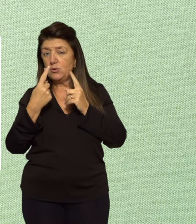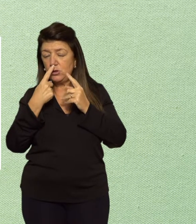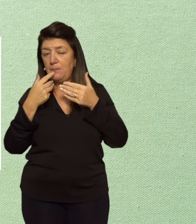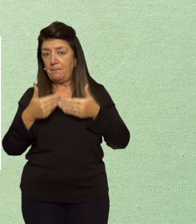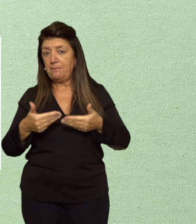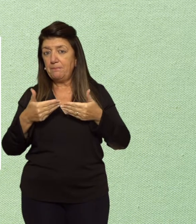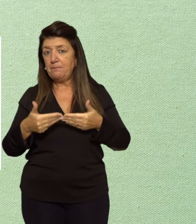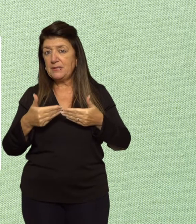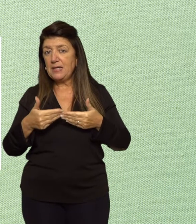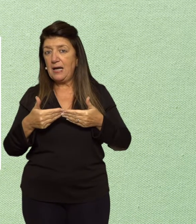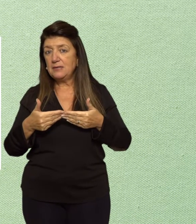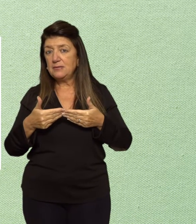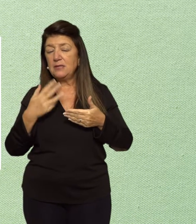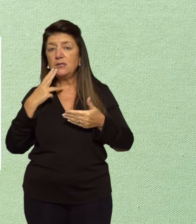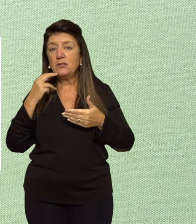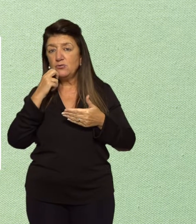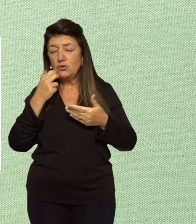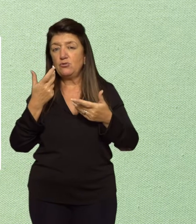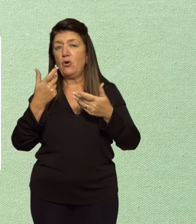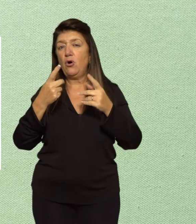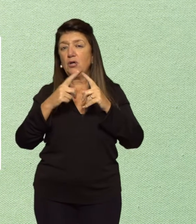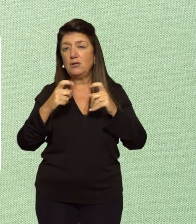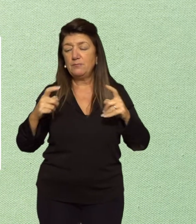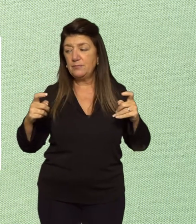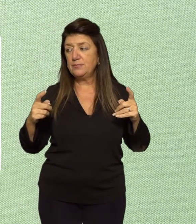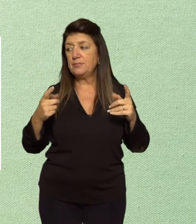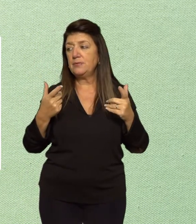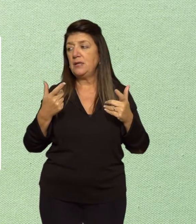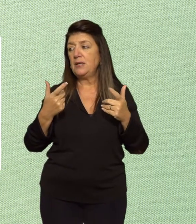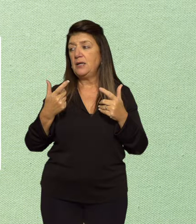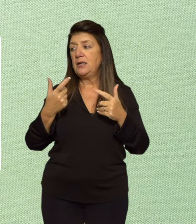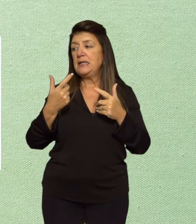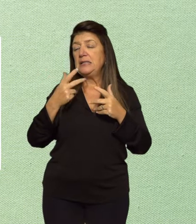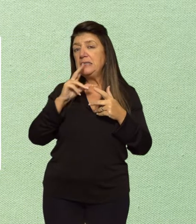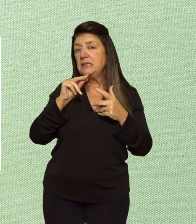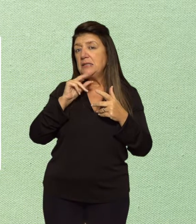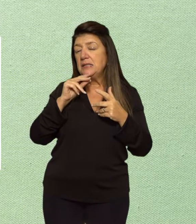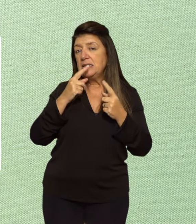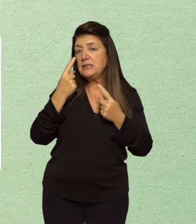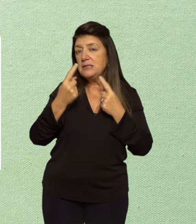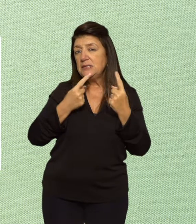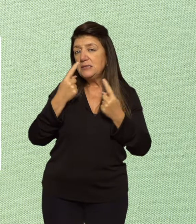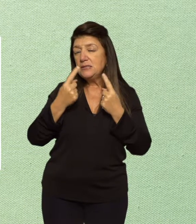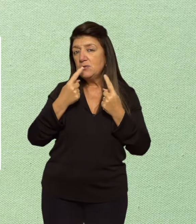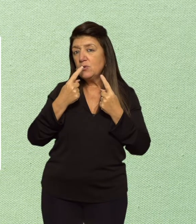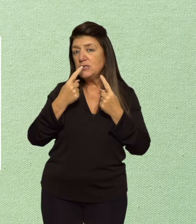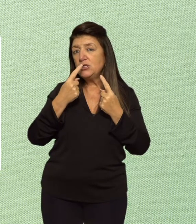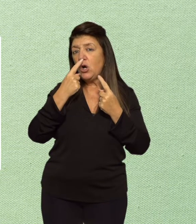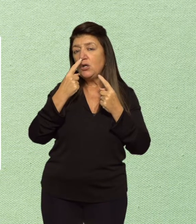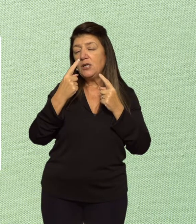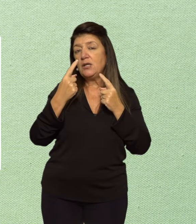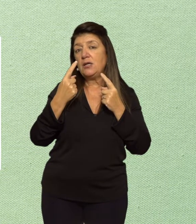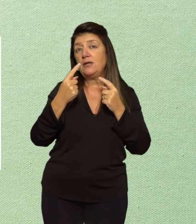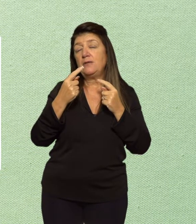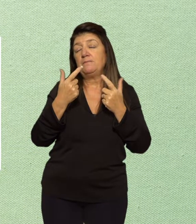genitori anche. Stiamo parlando di situazioni molto paragonabili a quelle di violenza sulle